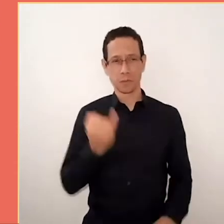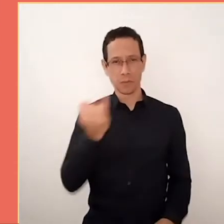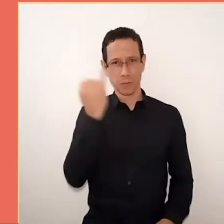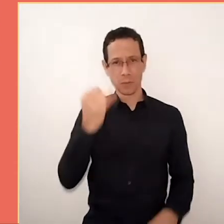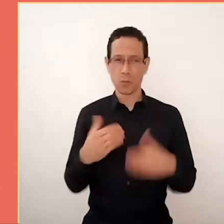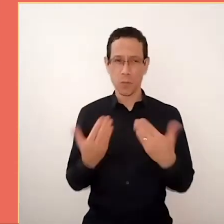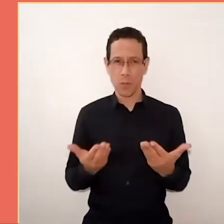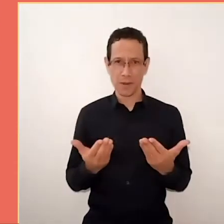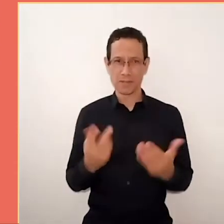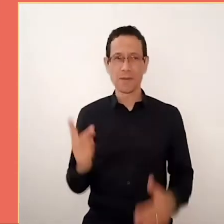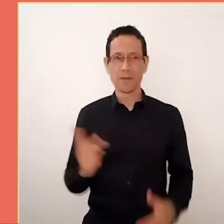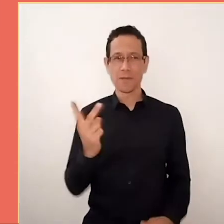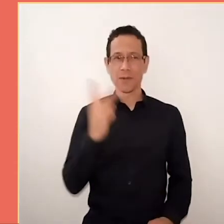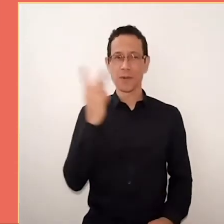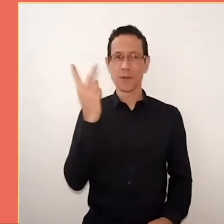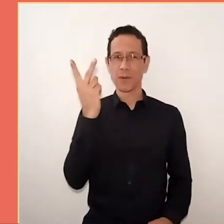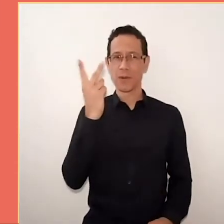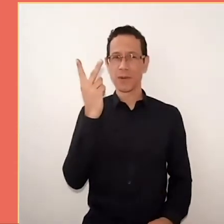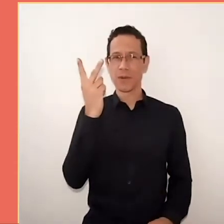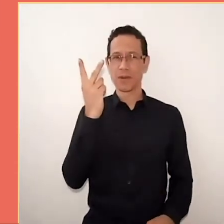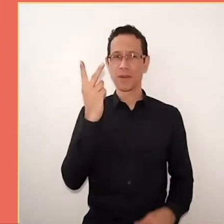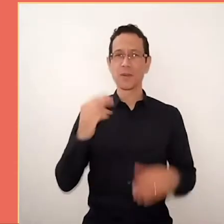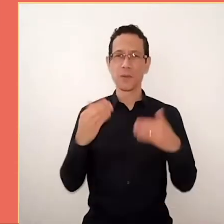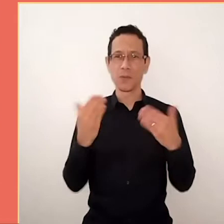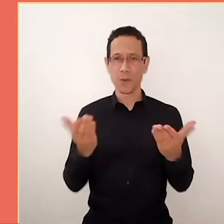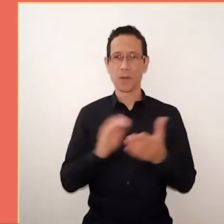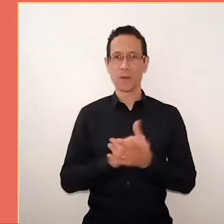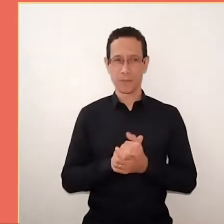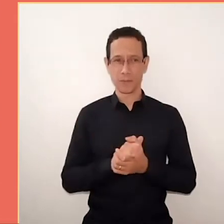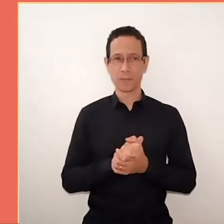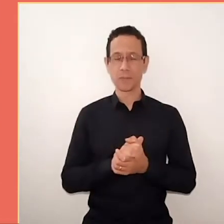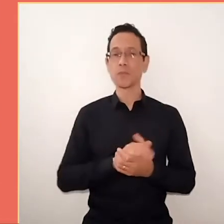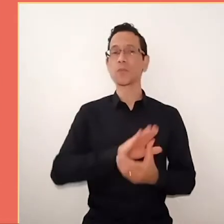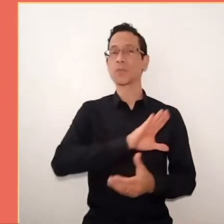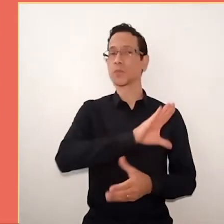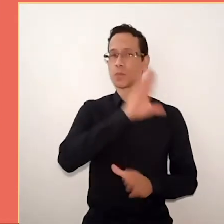Assim como traz por trás tudo o que se desdobra a partir disso.